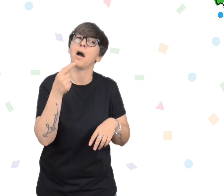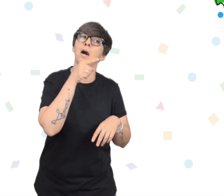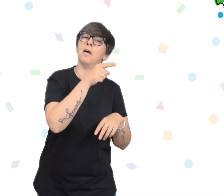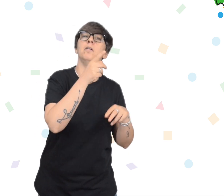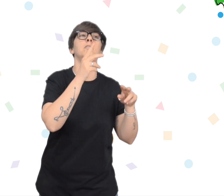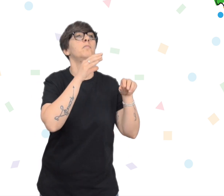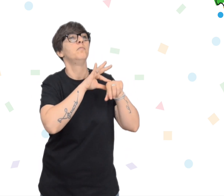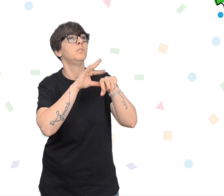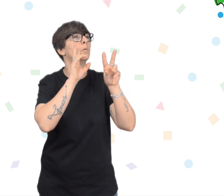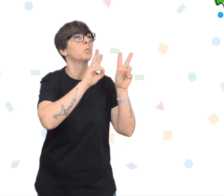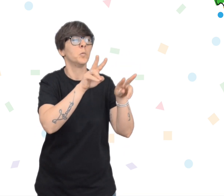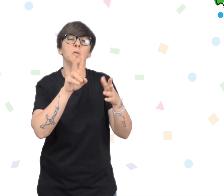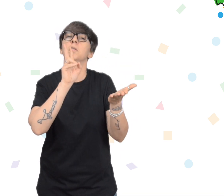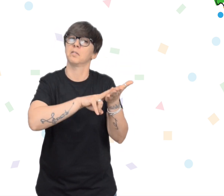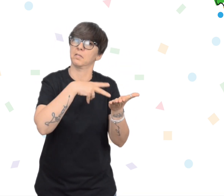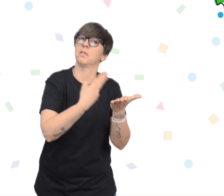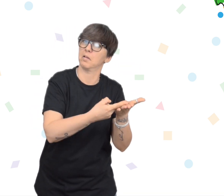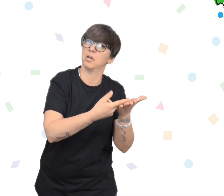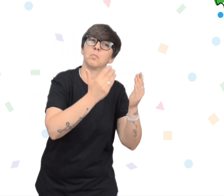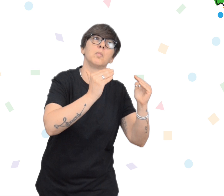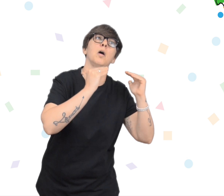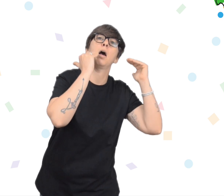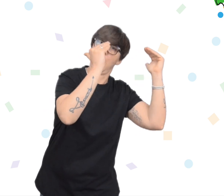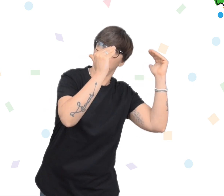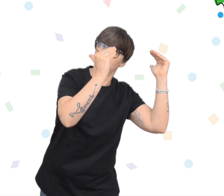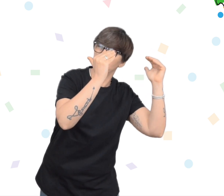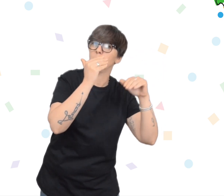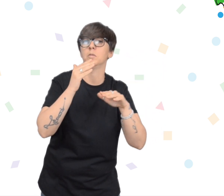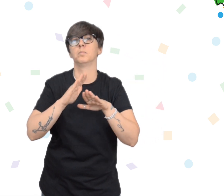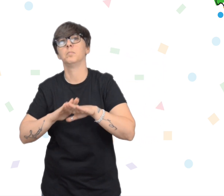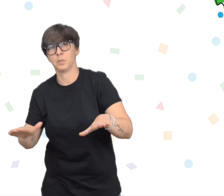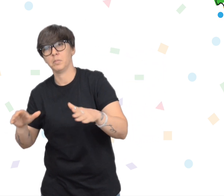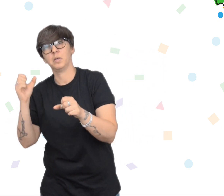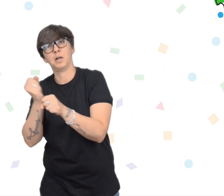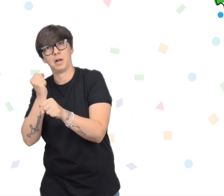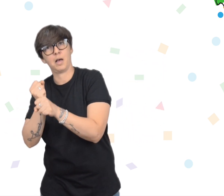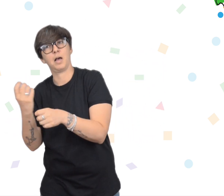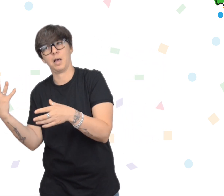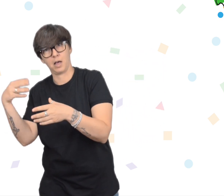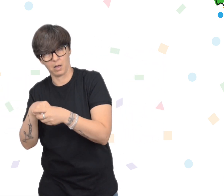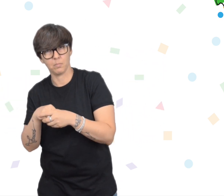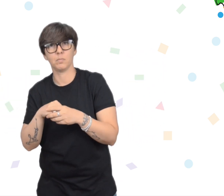Nell'arco della giornata, con visite guidate e laboratori accessibili in LIS per adulti e bambini sordi,